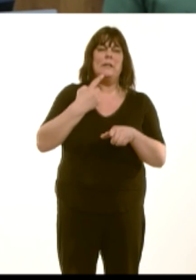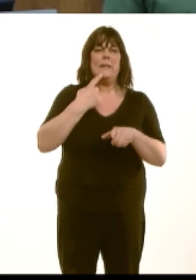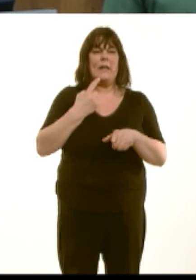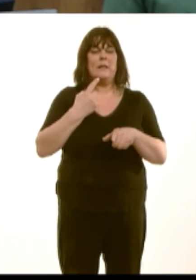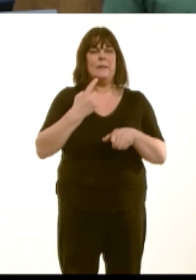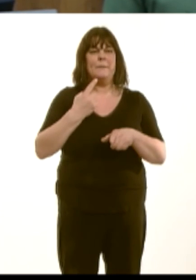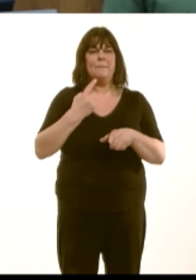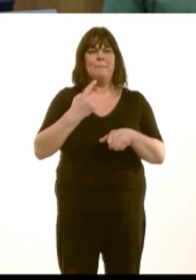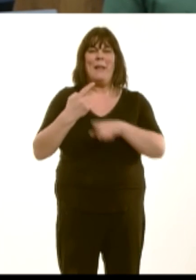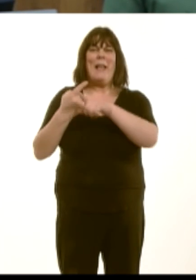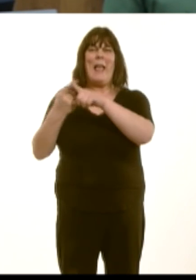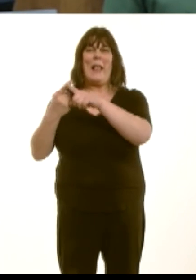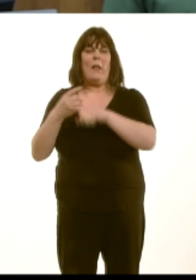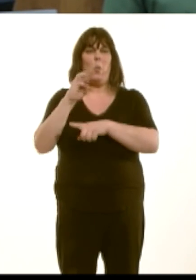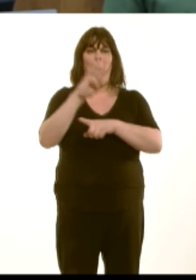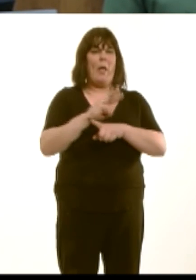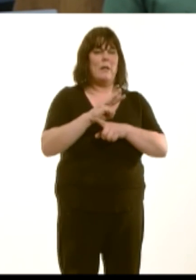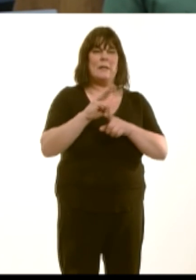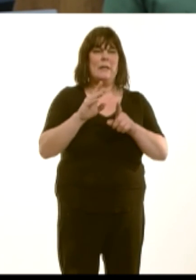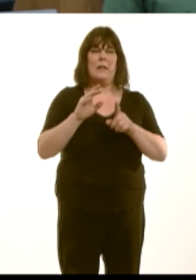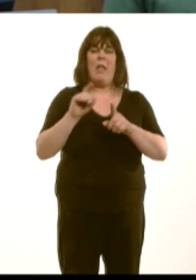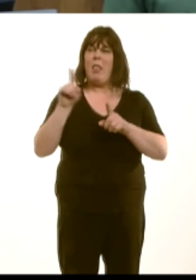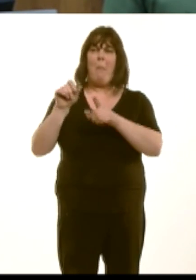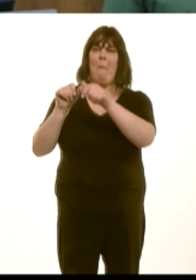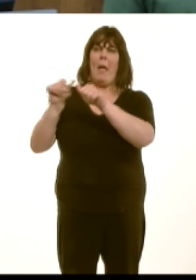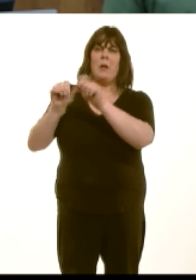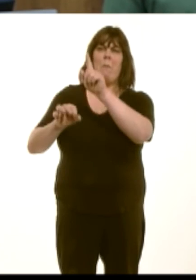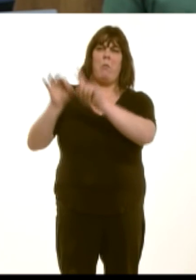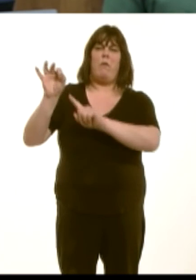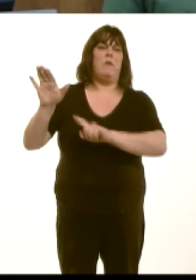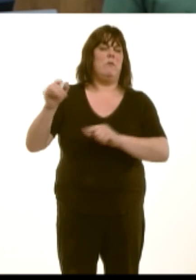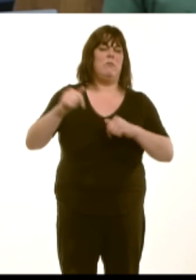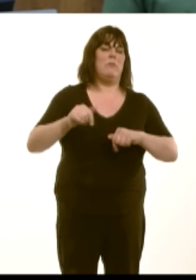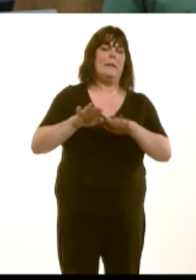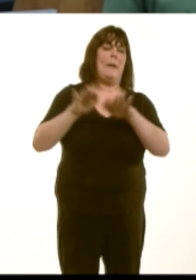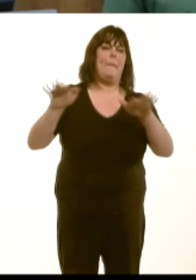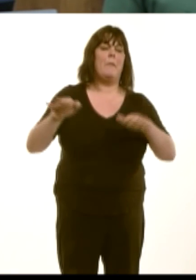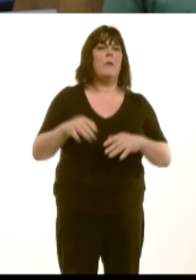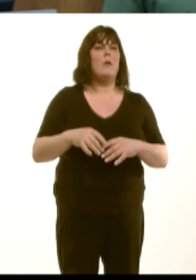Rwyín credu bod yna gryfder yn y pwynt y maeír Aelod yn ei wneud, ac rwyín gwybod